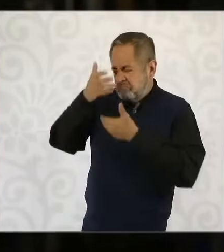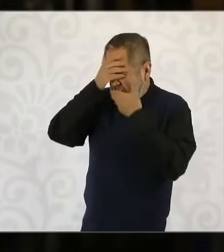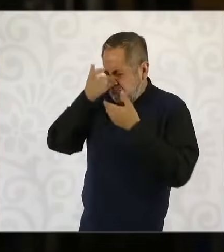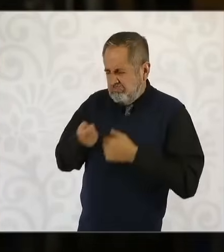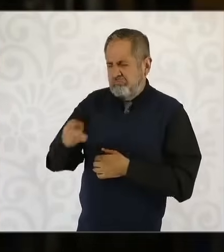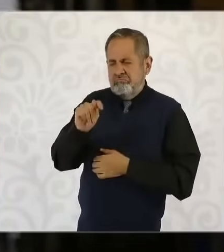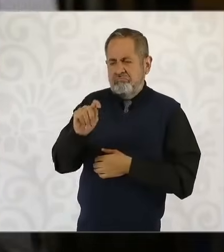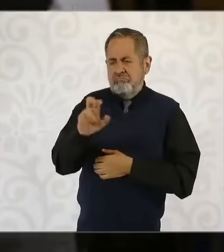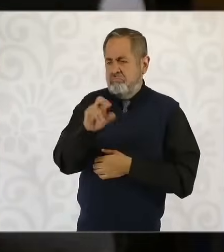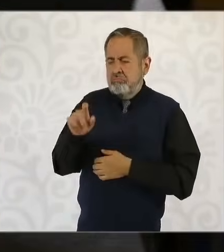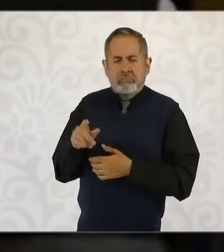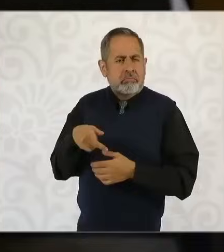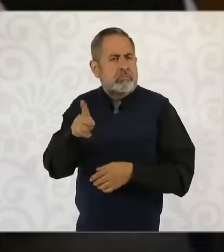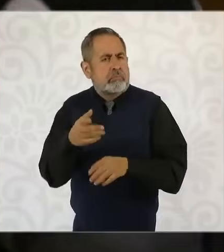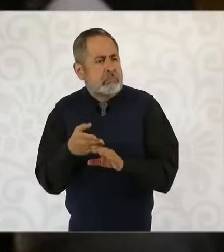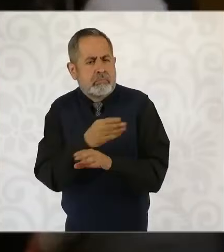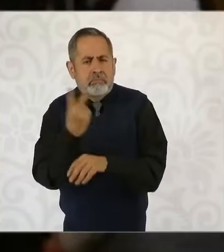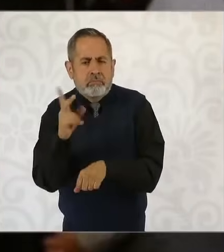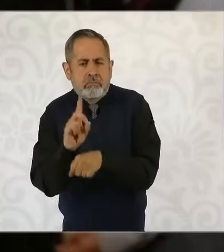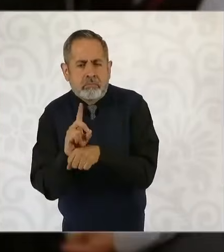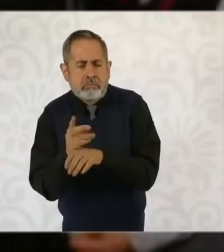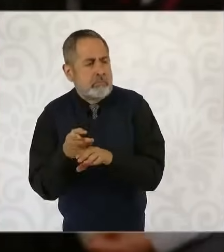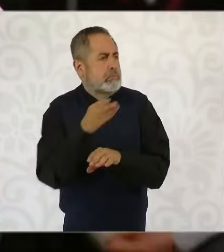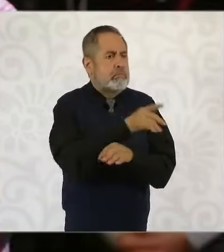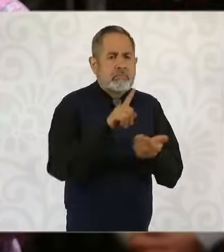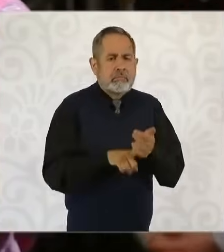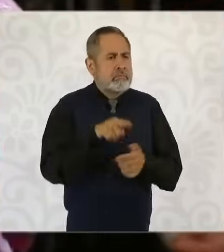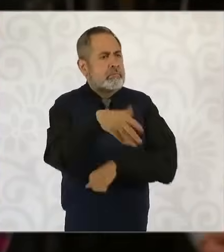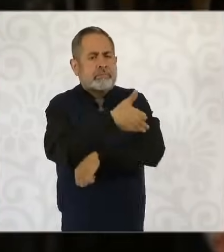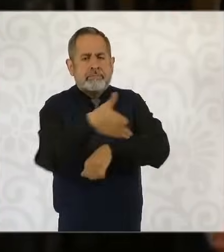hace dos días nos enteramos que les dieron asilo a los integrantes de una familia de un